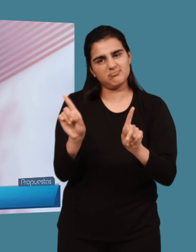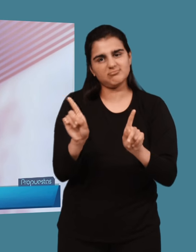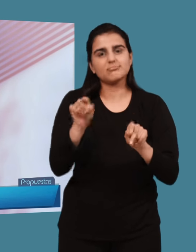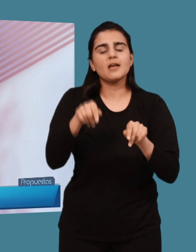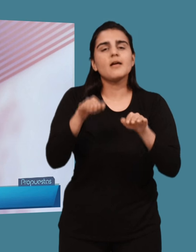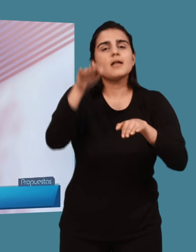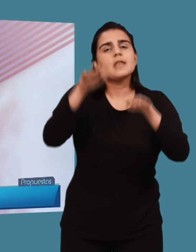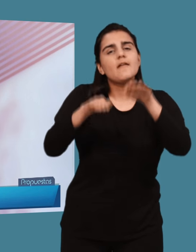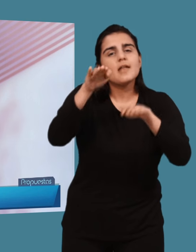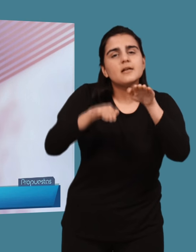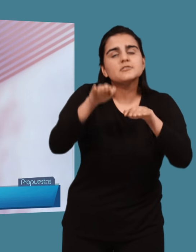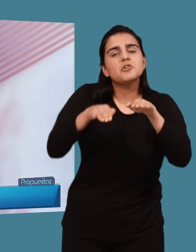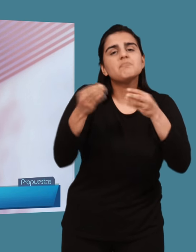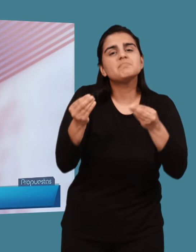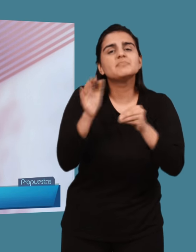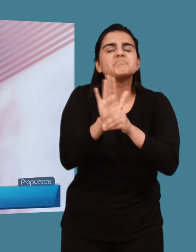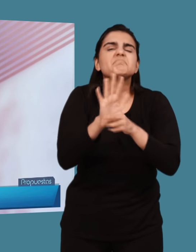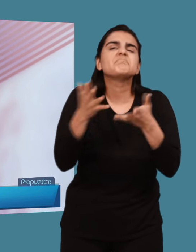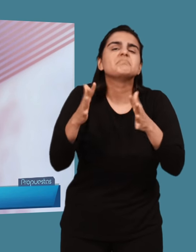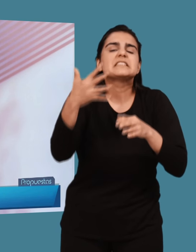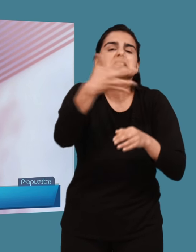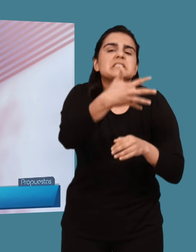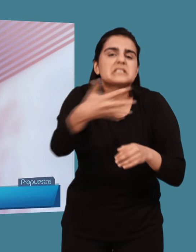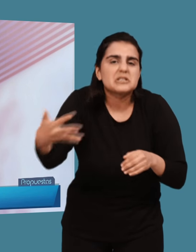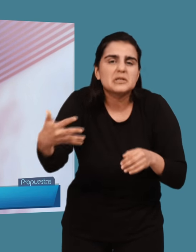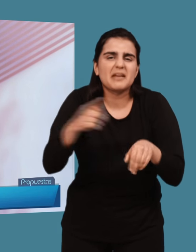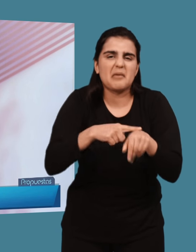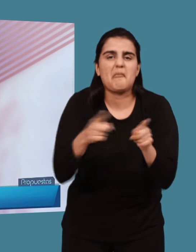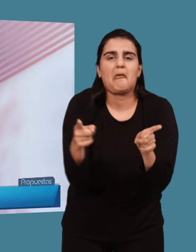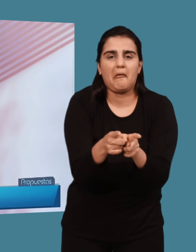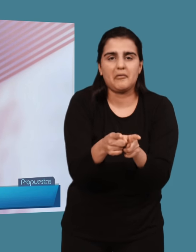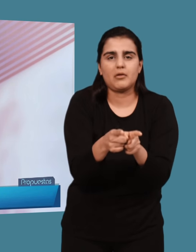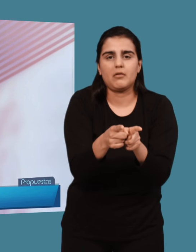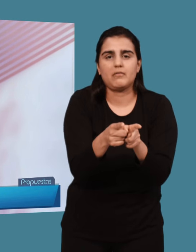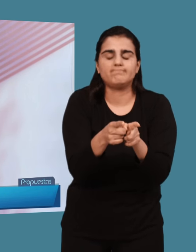la nivelación en alguna medida en cinco semanas, en un tiempo acotado,